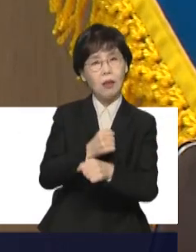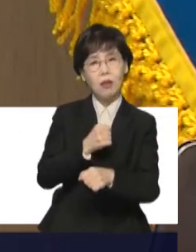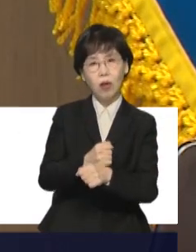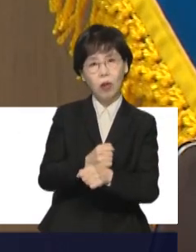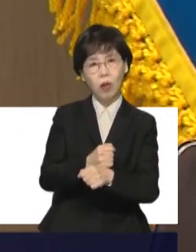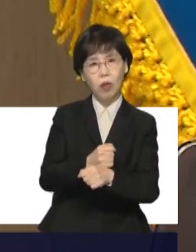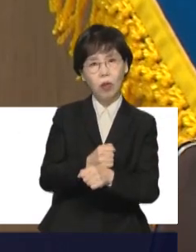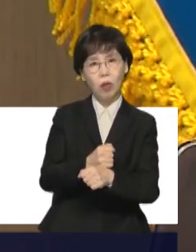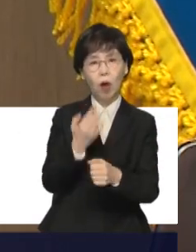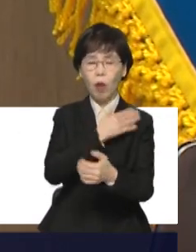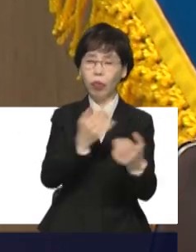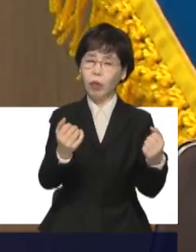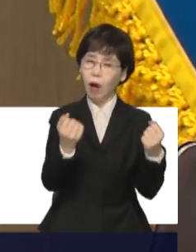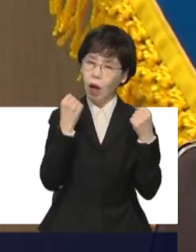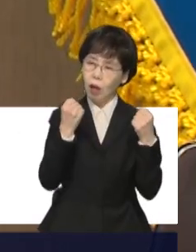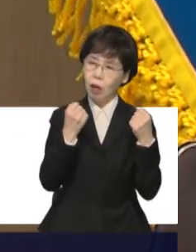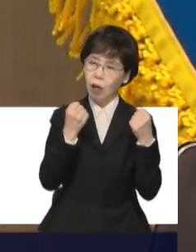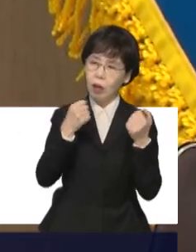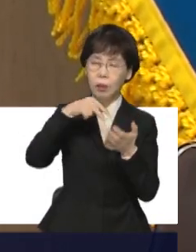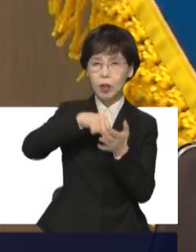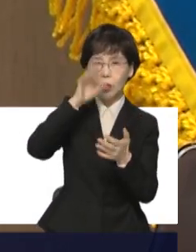보호 차원에서 무리라고 하는 생각은 변함이 없습니다.